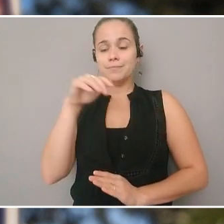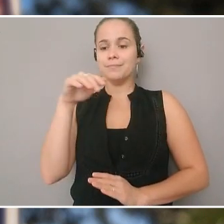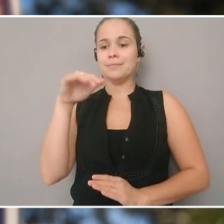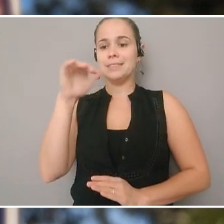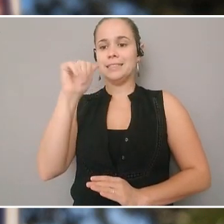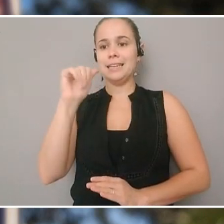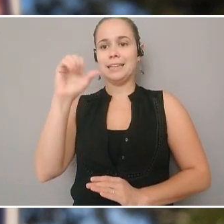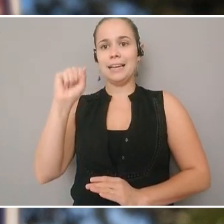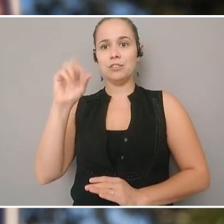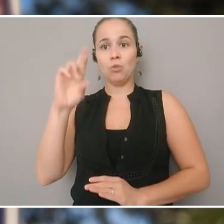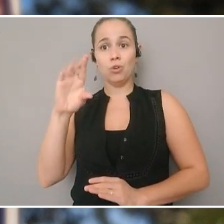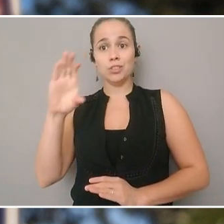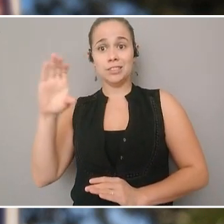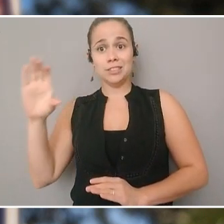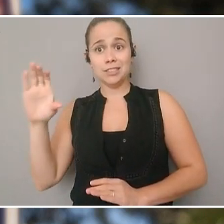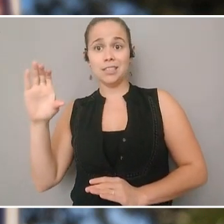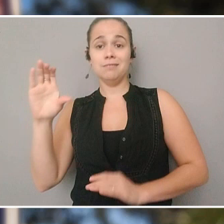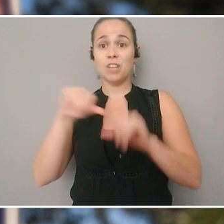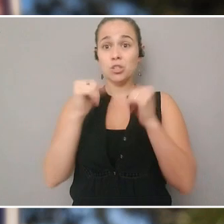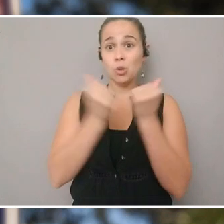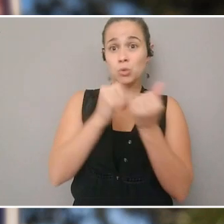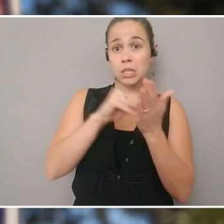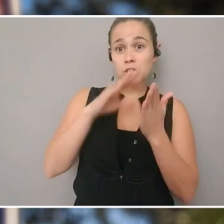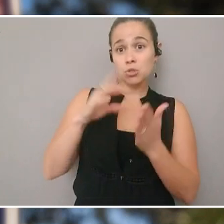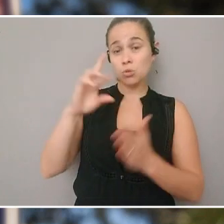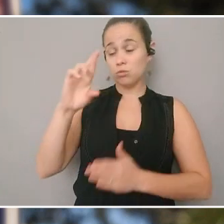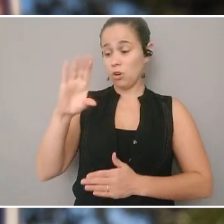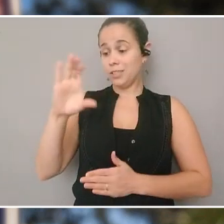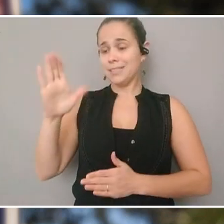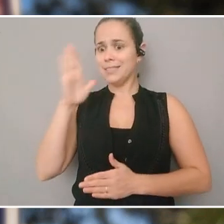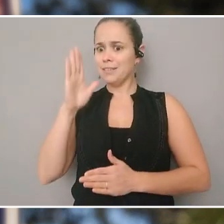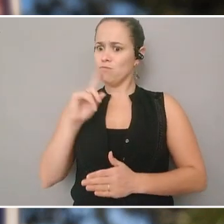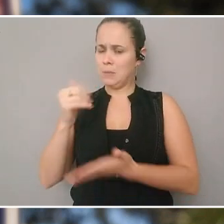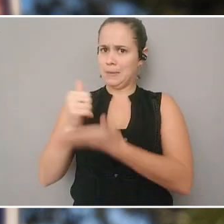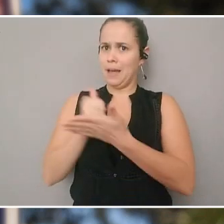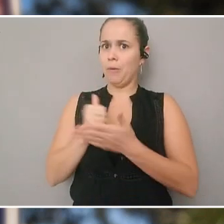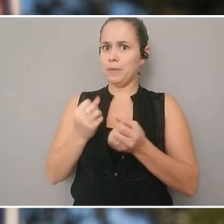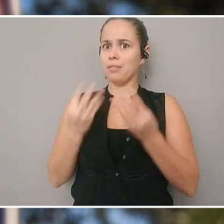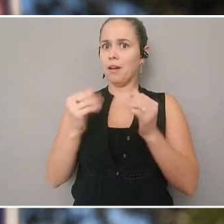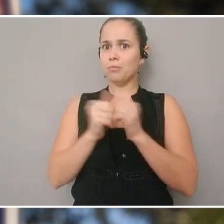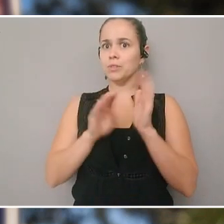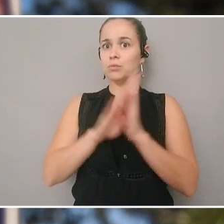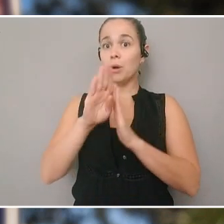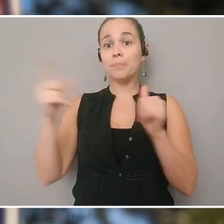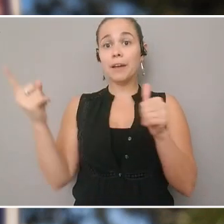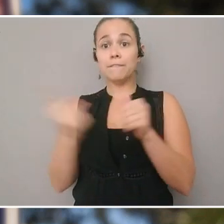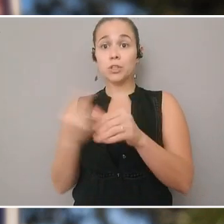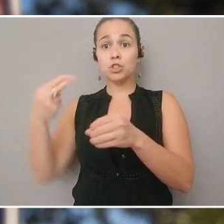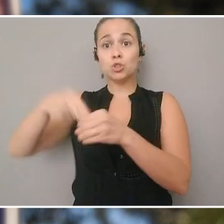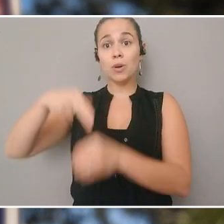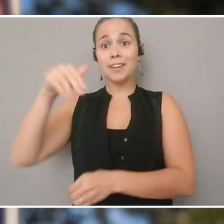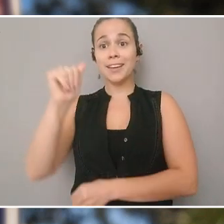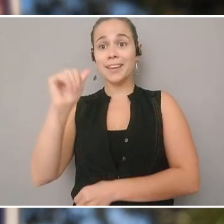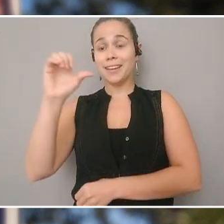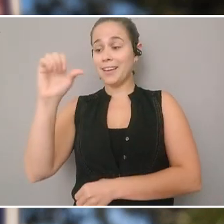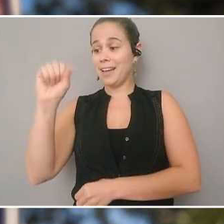City College tienen una gran parte de mi crecimiento. Me uní, por primera vez, pensando que ASRCC